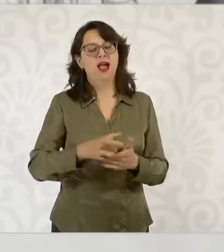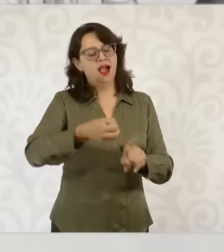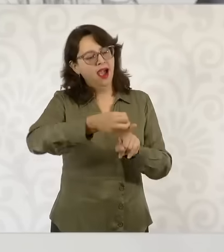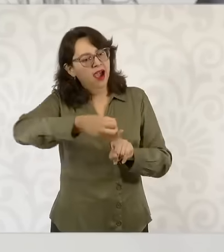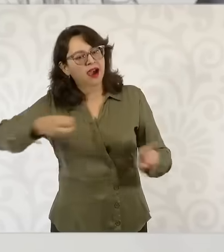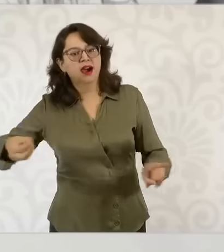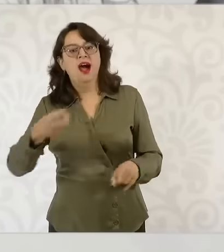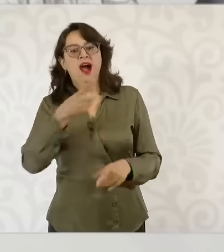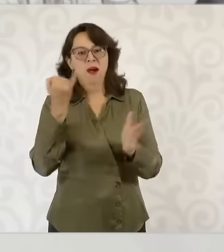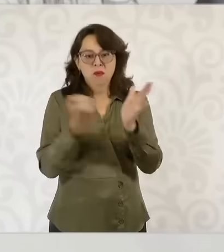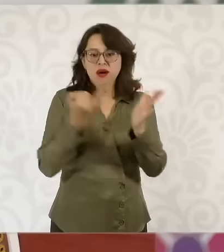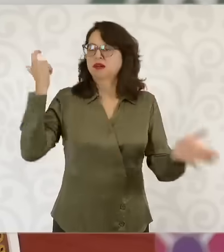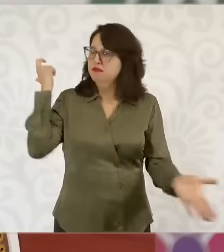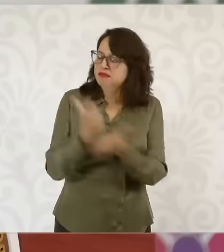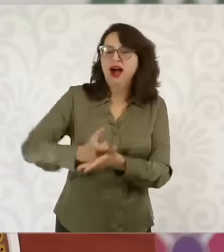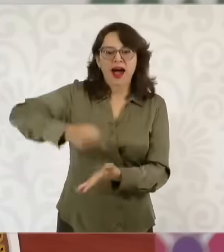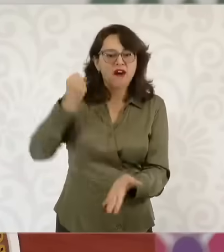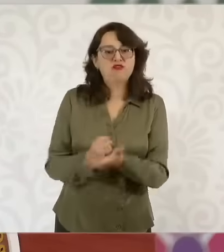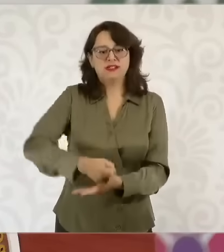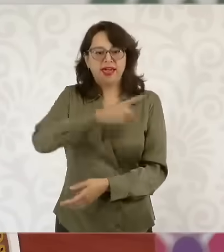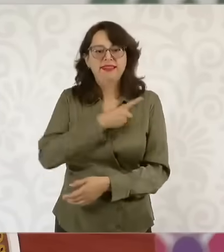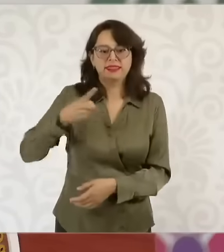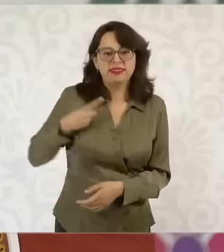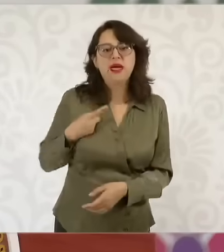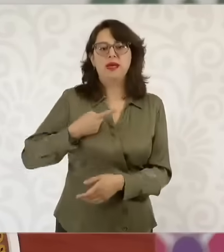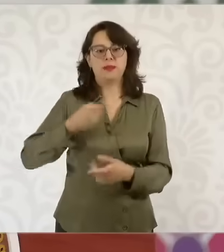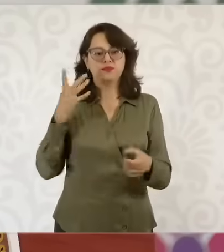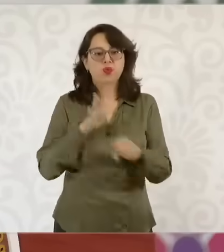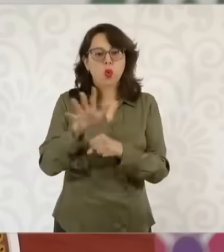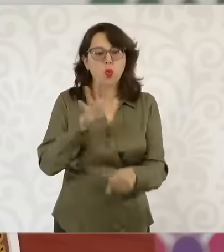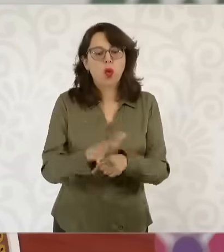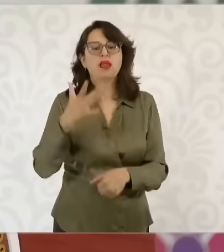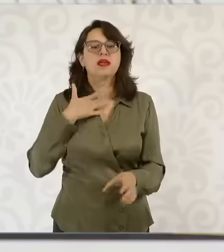que pague los impuestos que tiene que pagar y que sepamos a qué gasolinera va a ir.